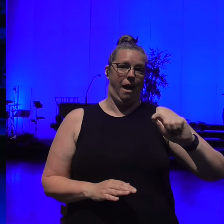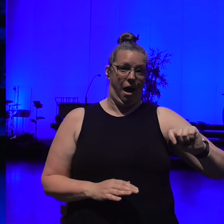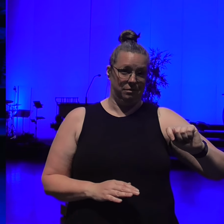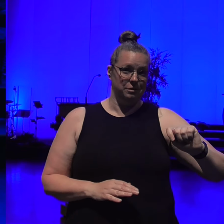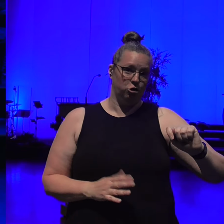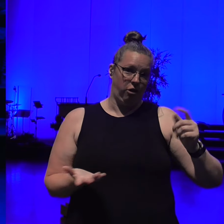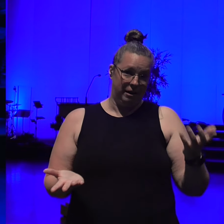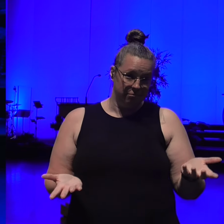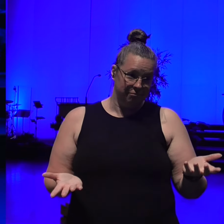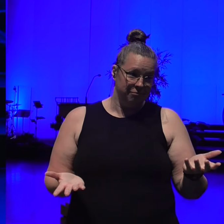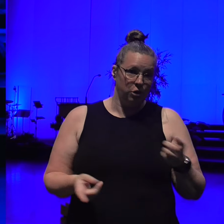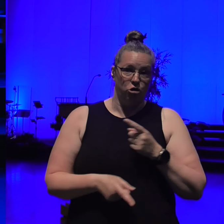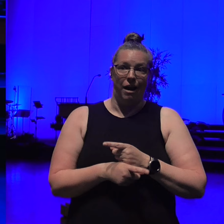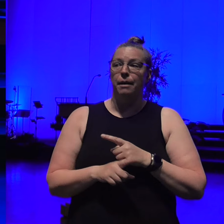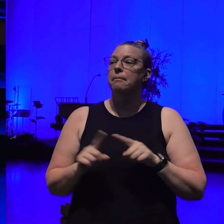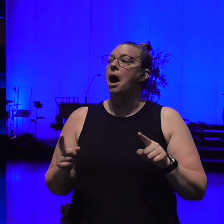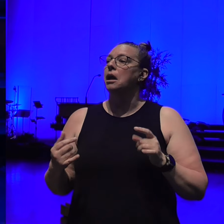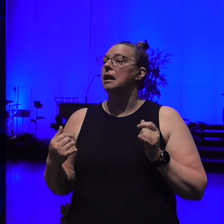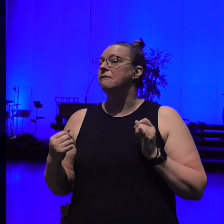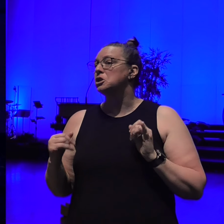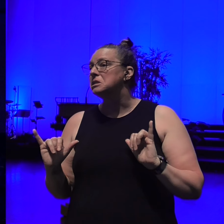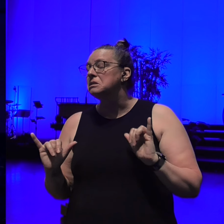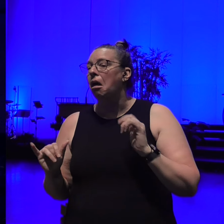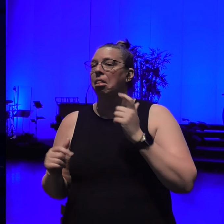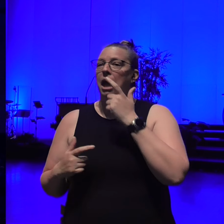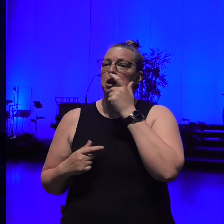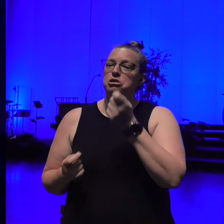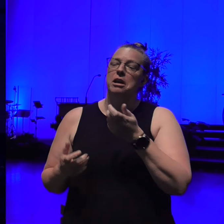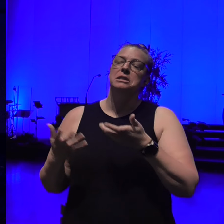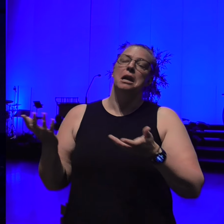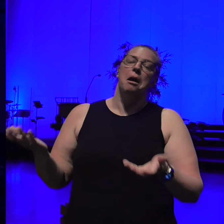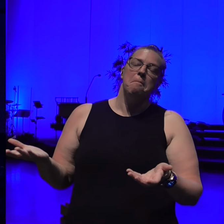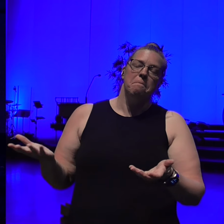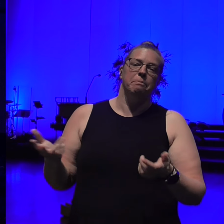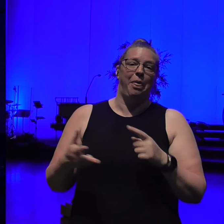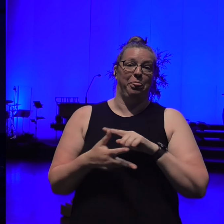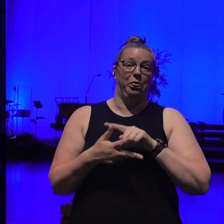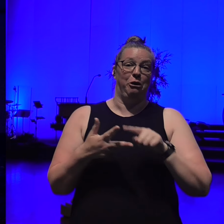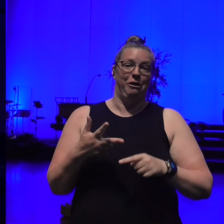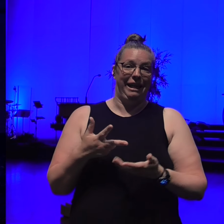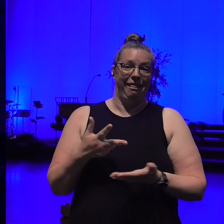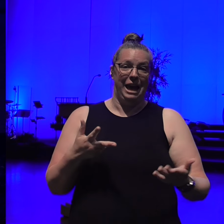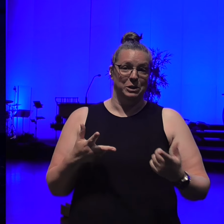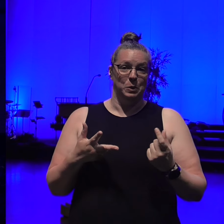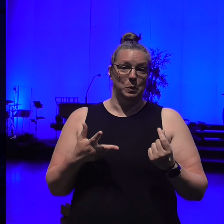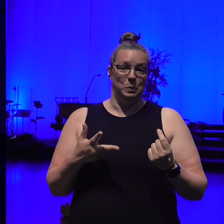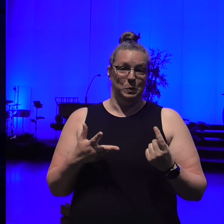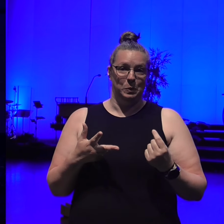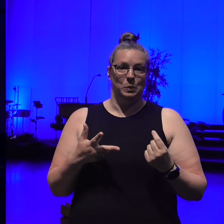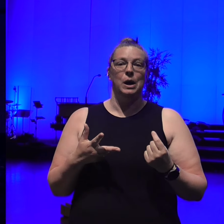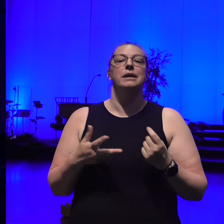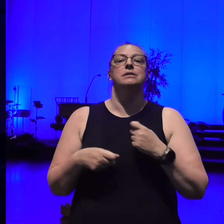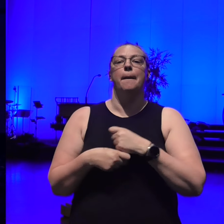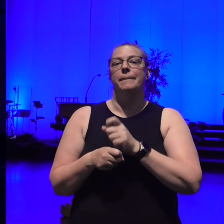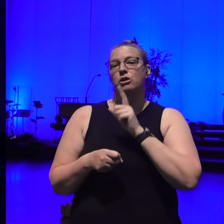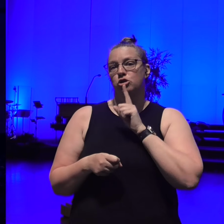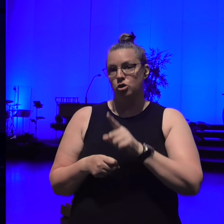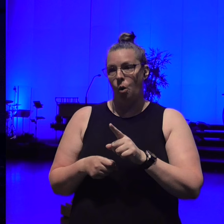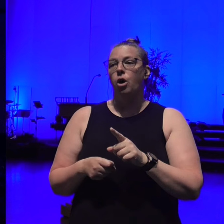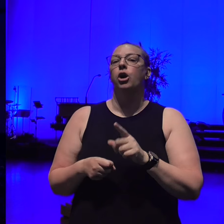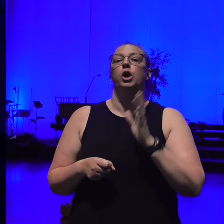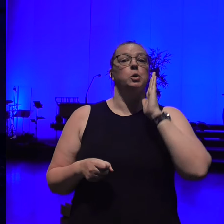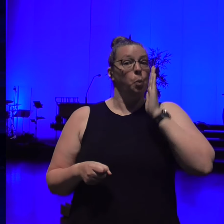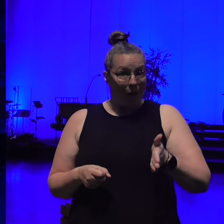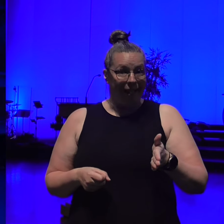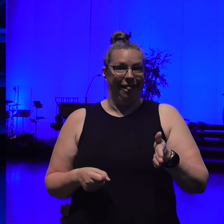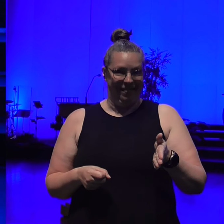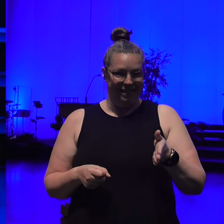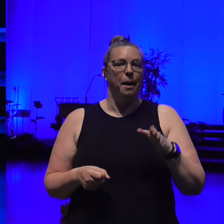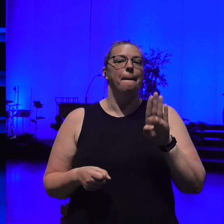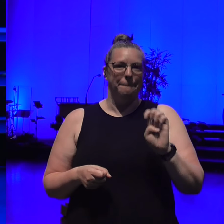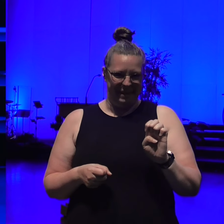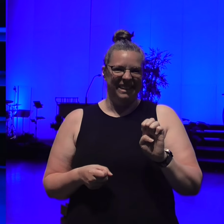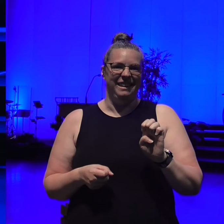estar interesados, um, aquí hay tres cosas que puedes hacer para asegurarte de que serás un felpudo La primera es